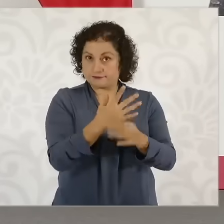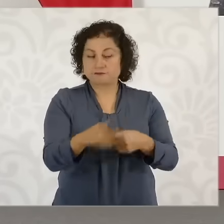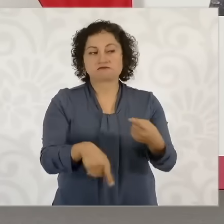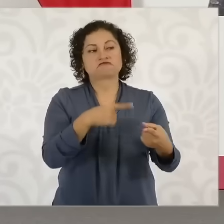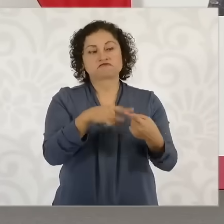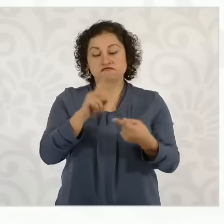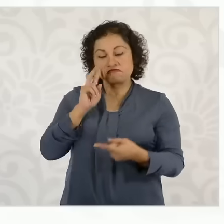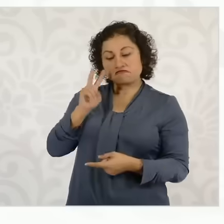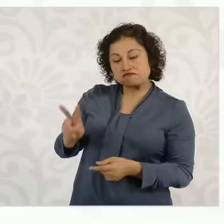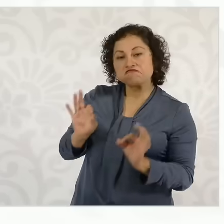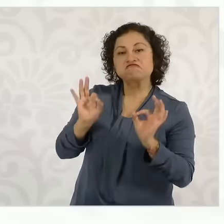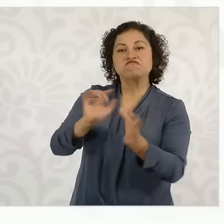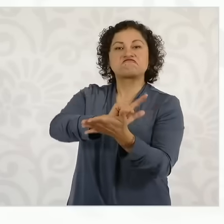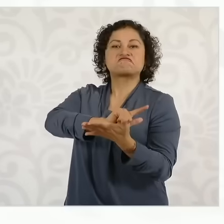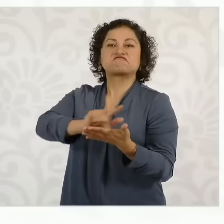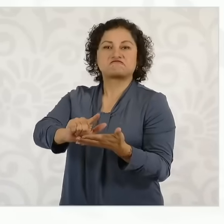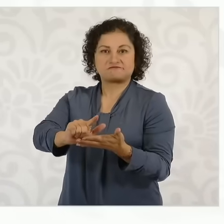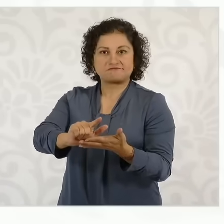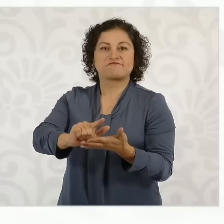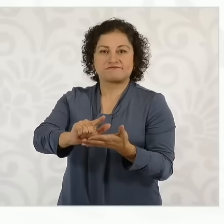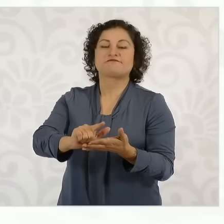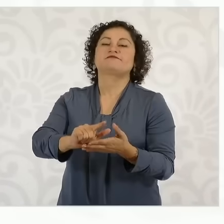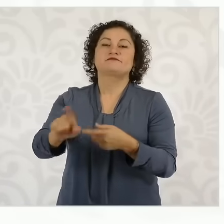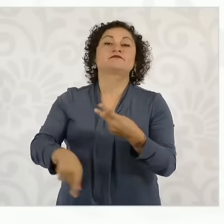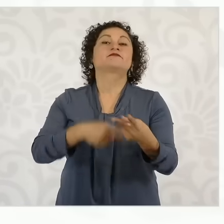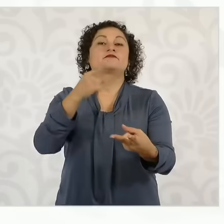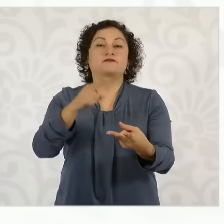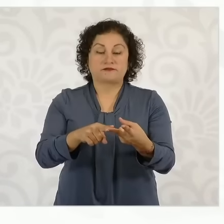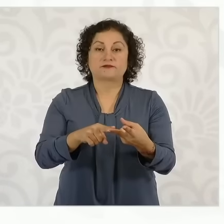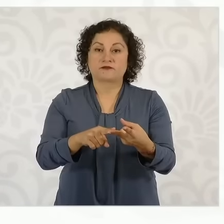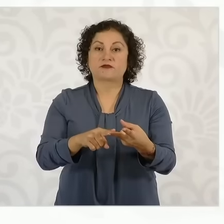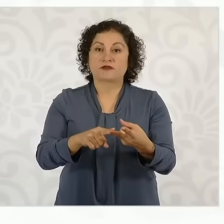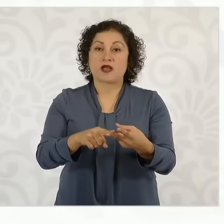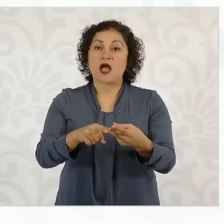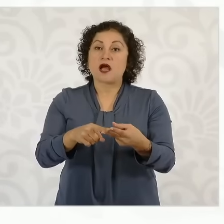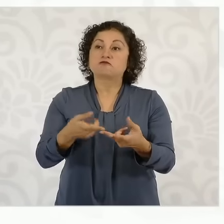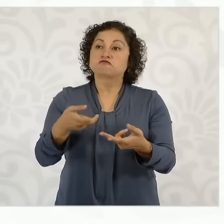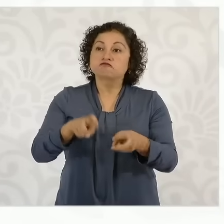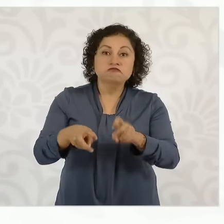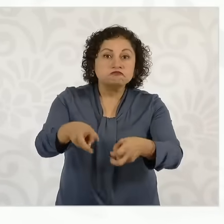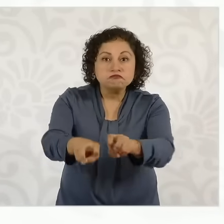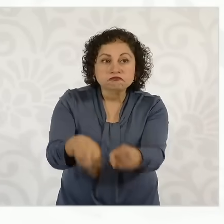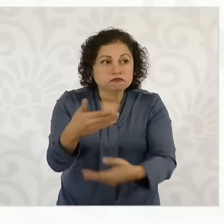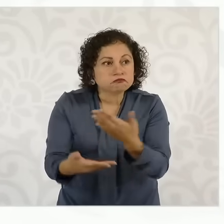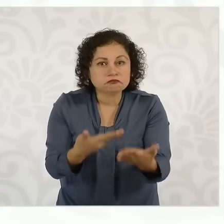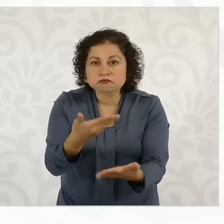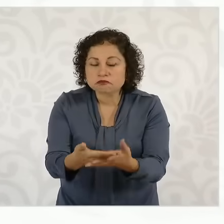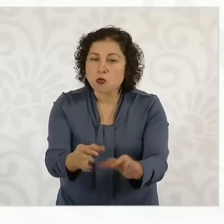reconocido la calidad en el servicio que va a un 98.90%, la atención que se brinda a los pasajeros,